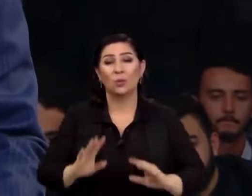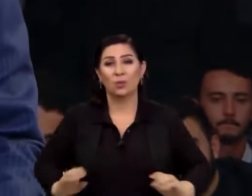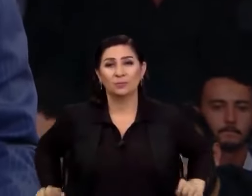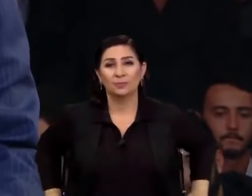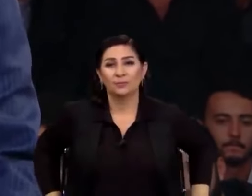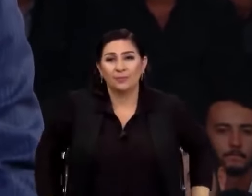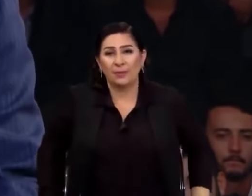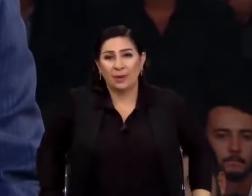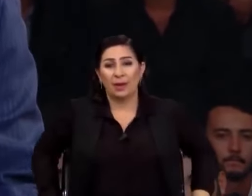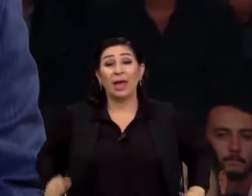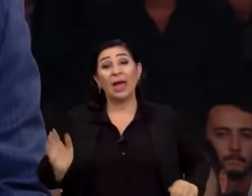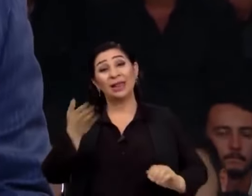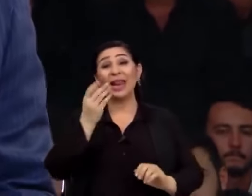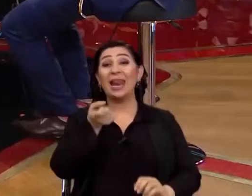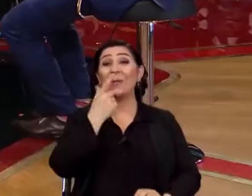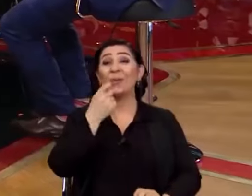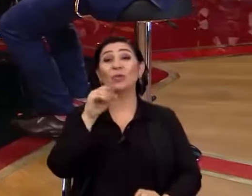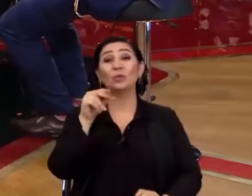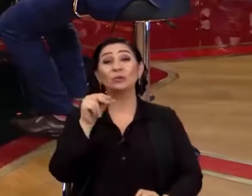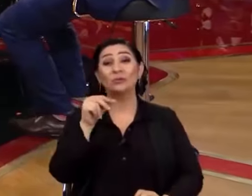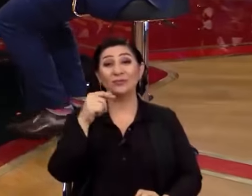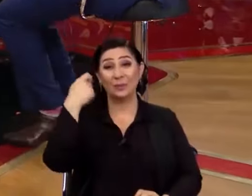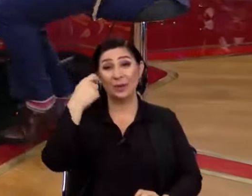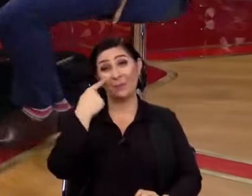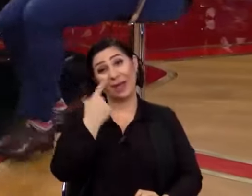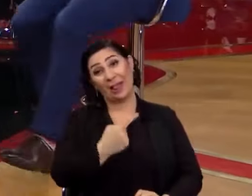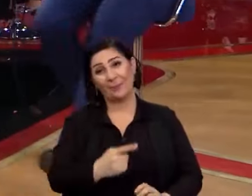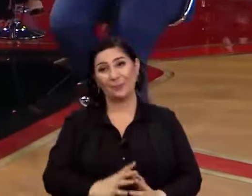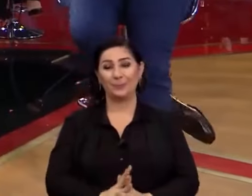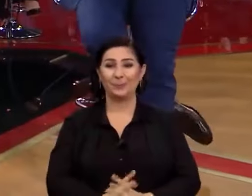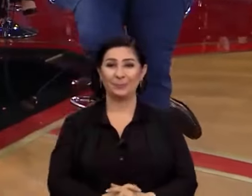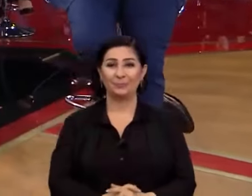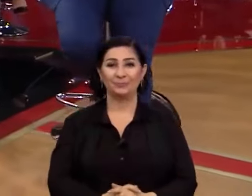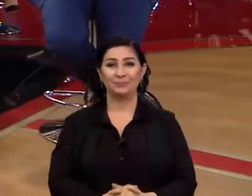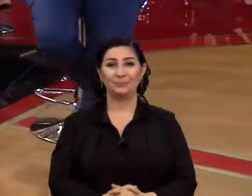bakalım şu leblebi tozu filmine bakalım